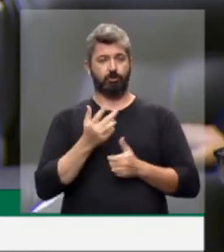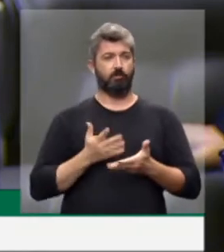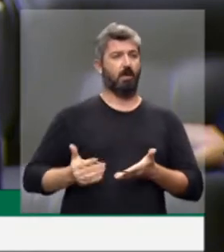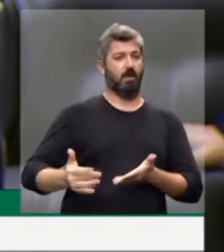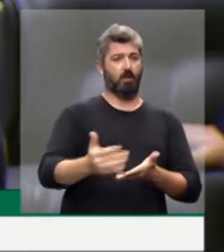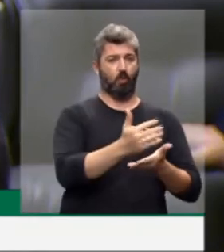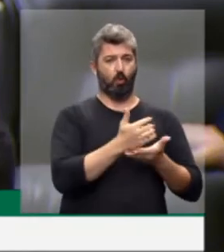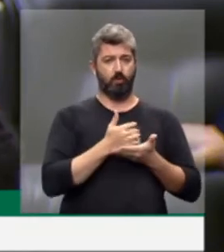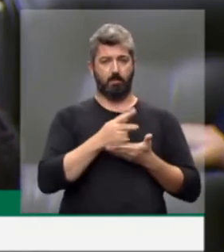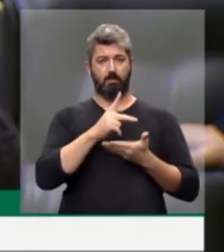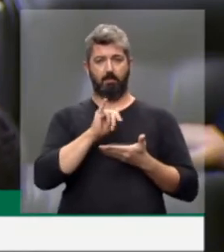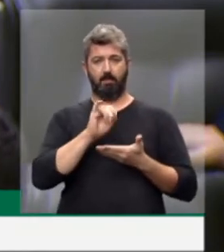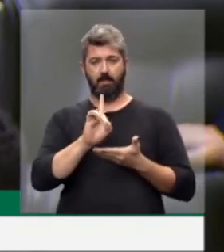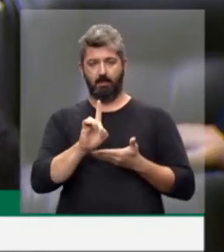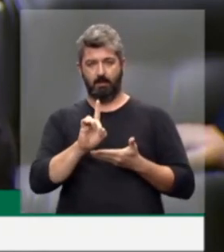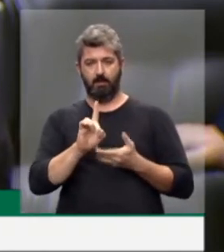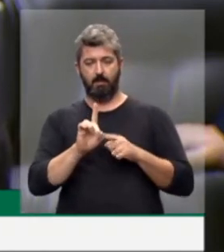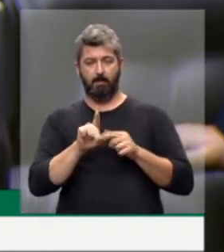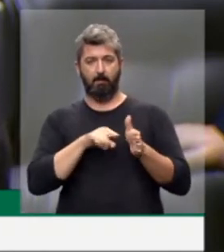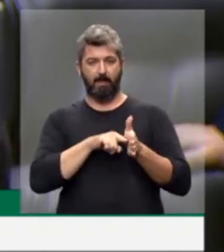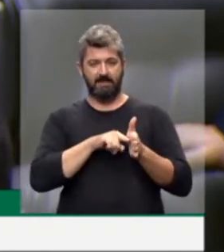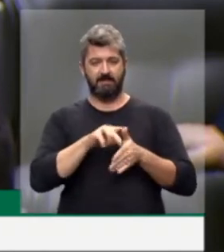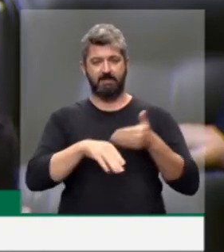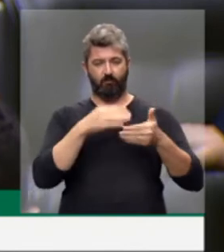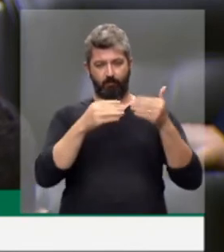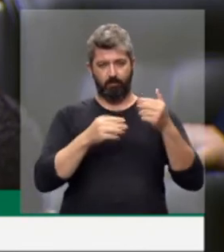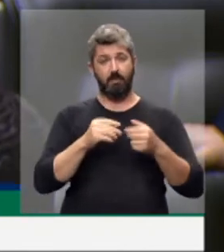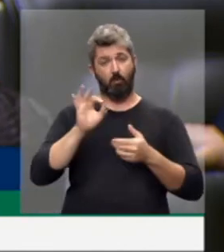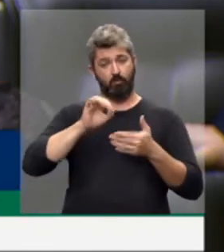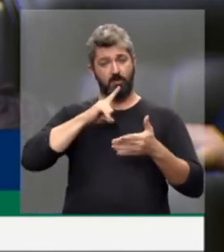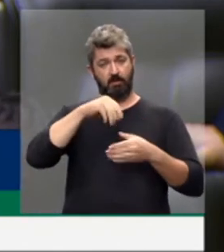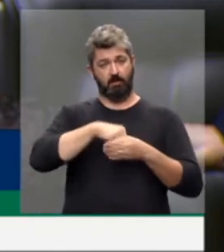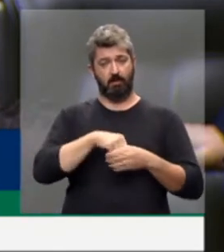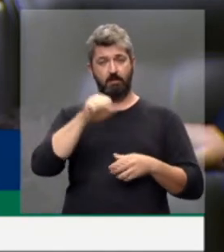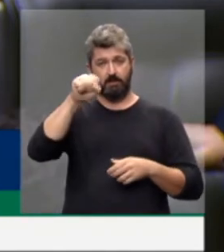PARTICULARMENTE AQUELAS QUE ESTÃO EM PROCESSO DE PRIVATIZAÇÃO. RECOLHE RECURSOS DE P E D, QUE NÓS